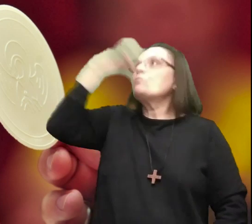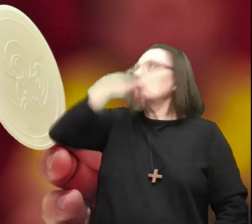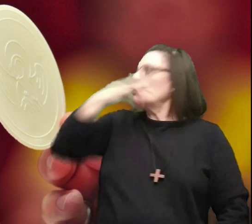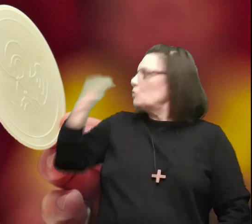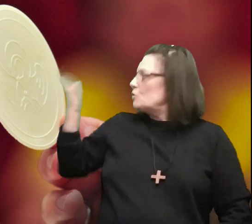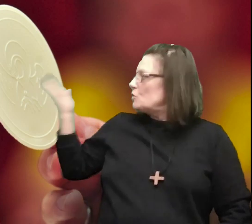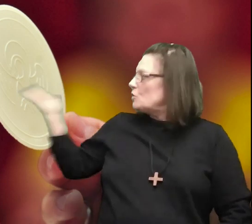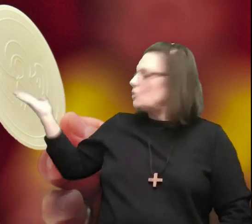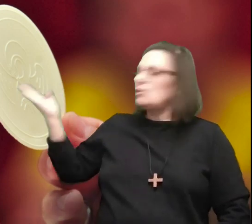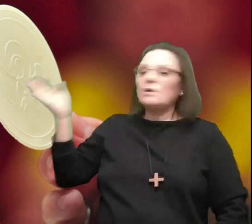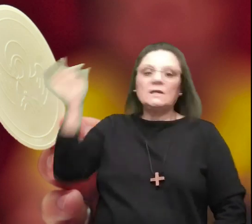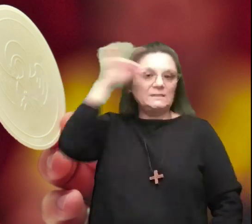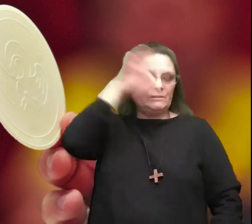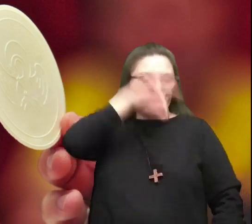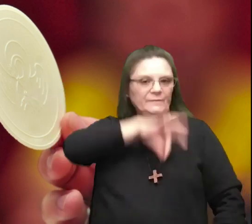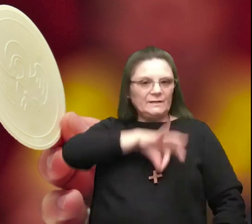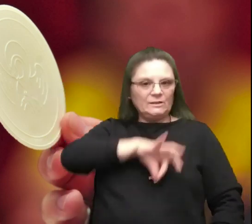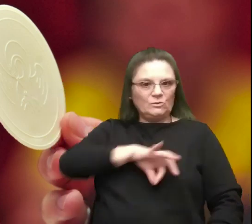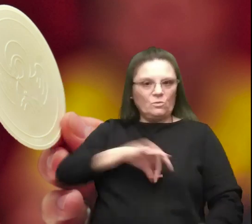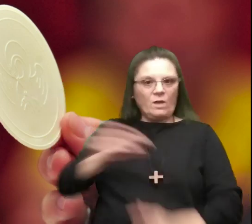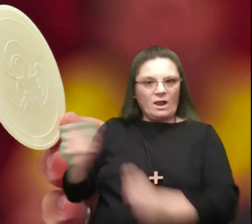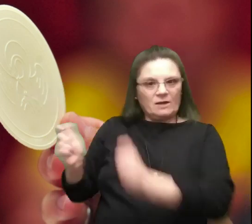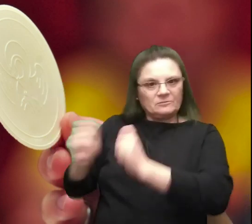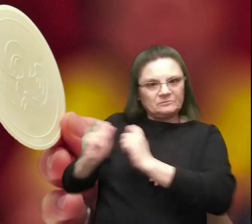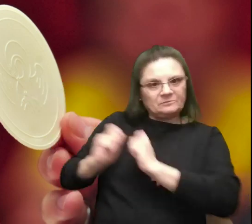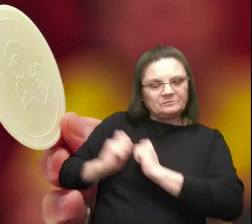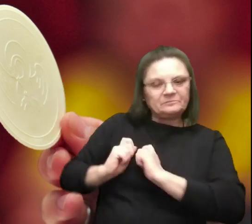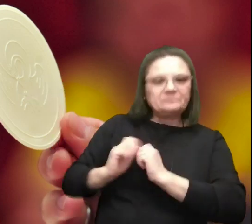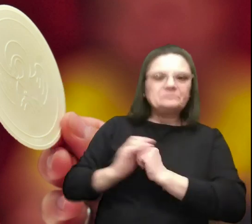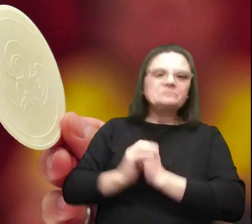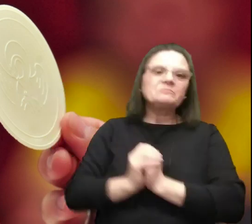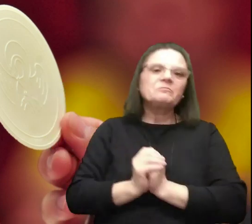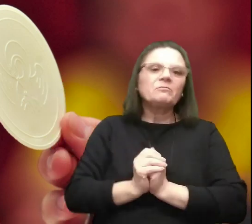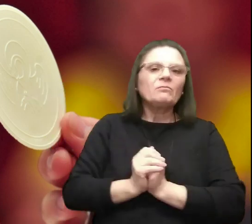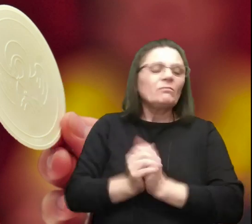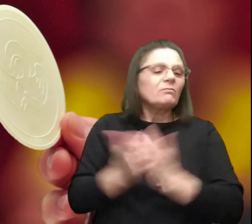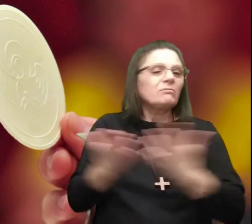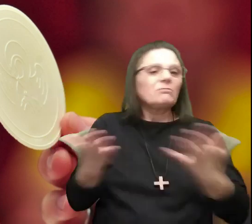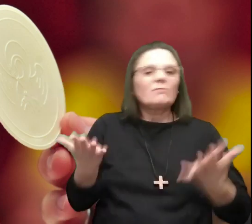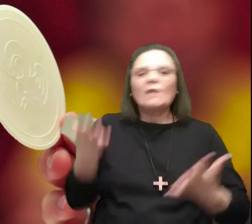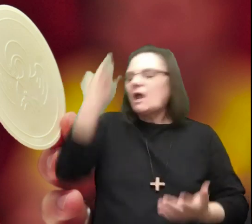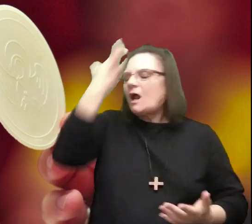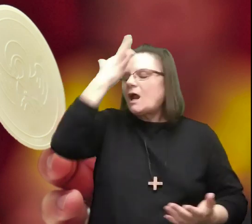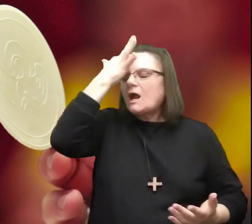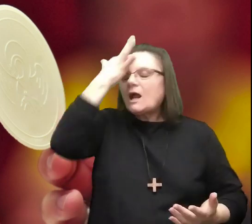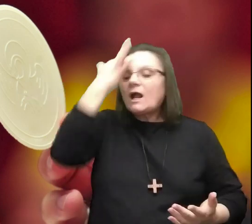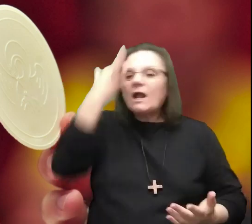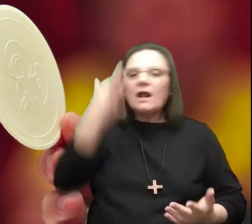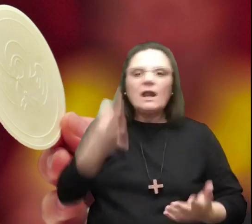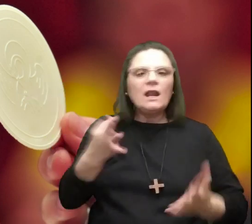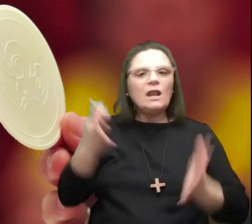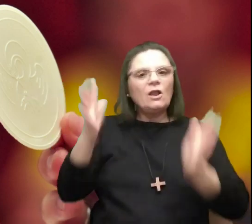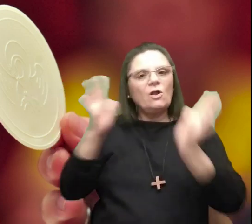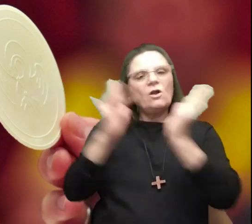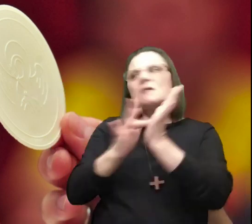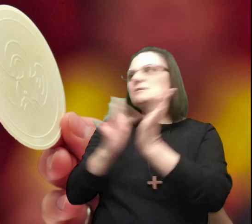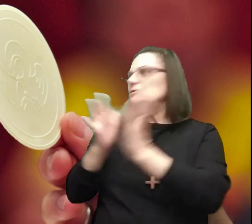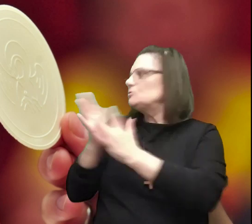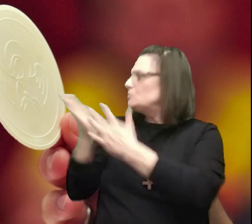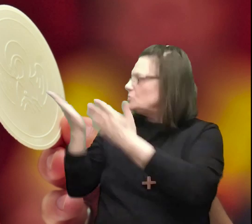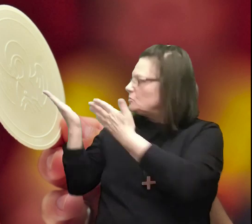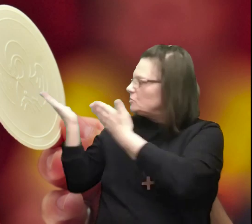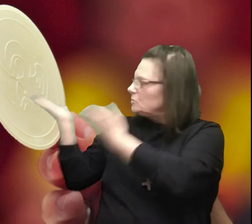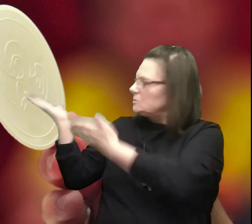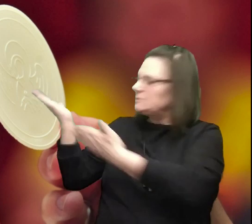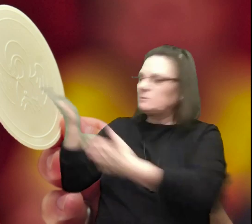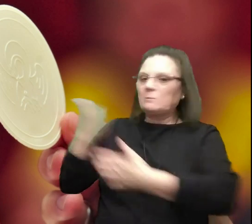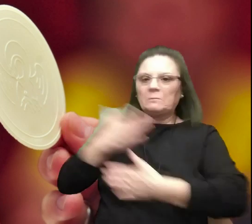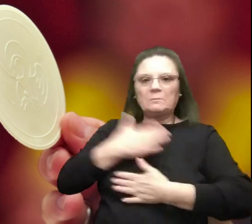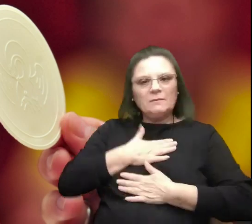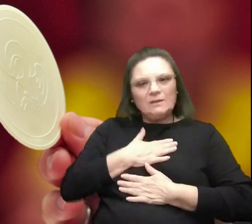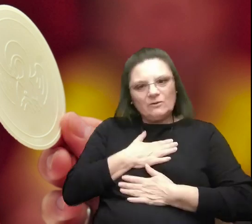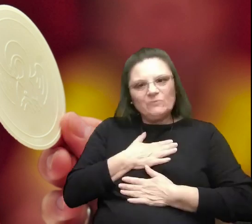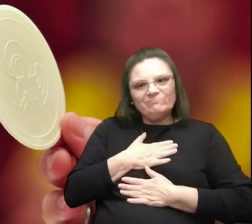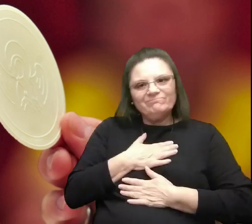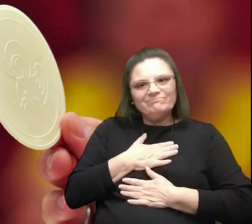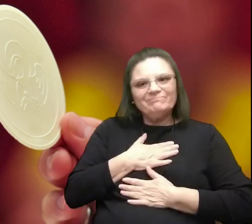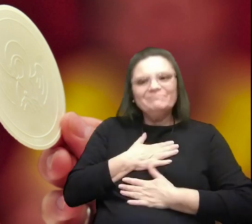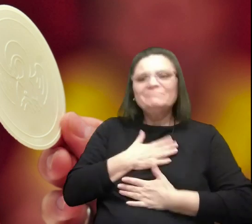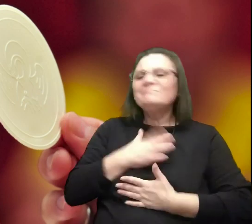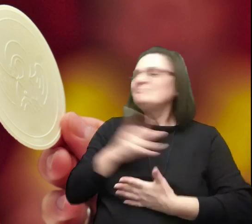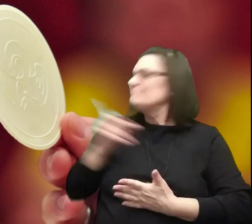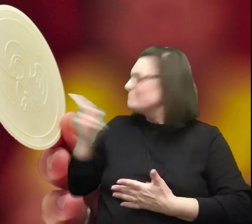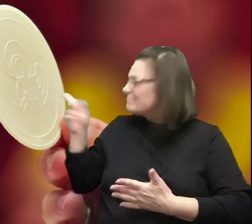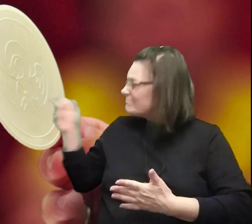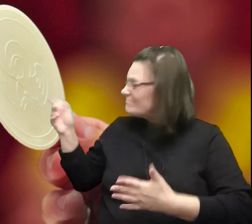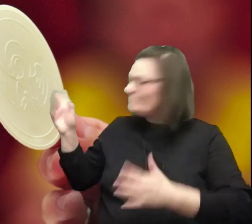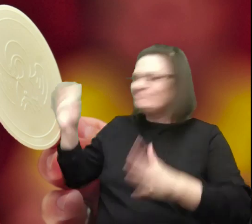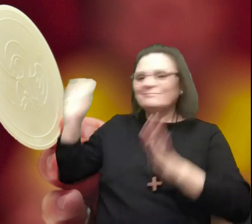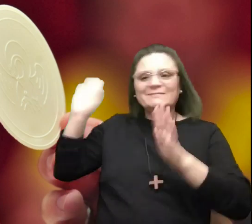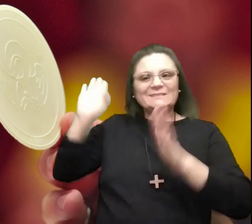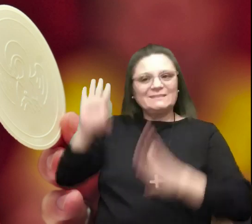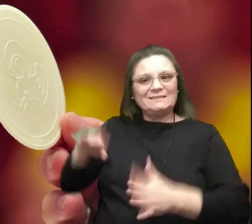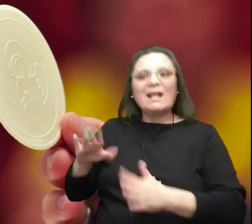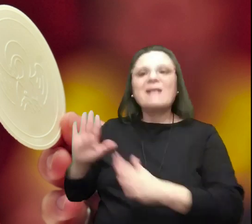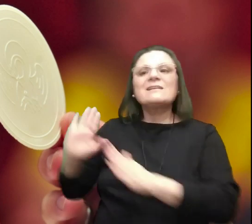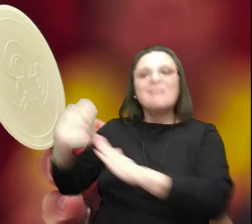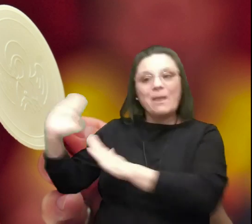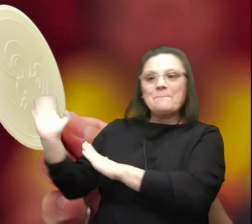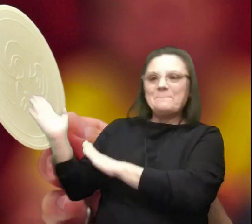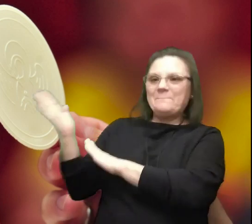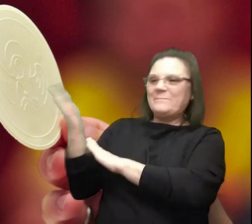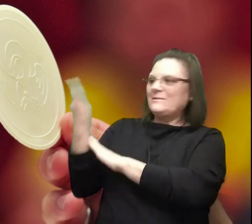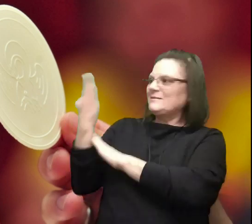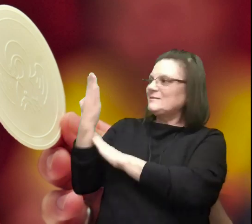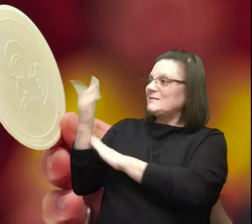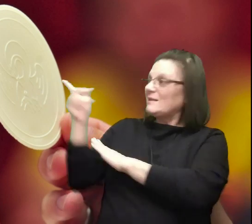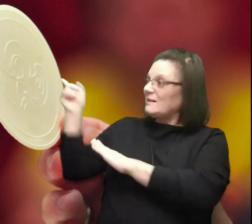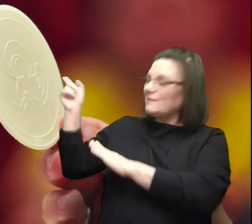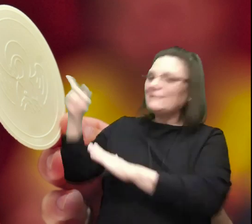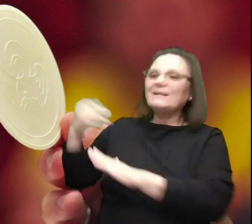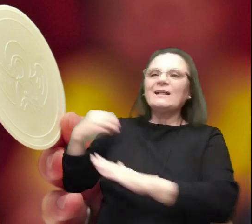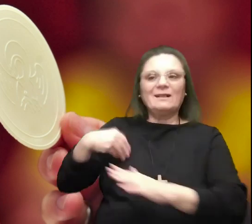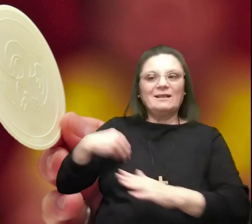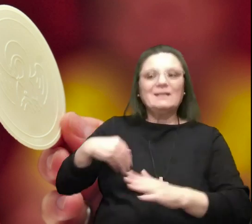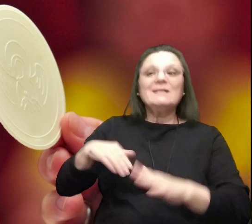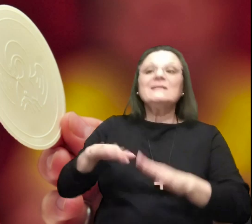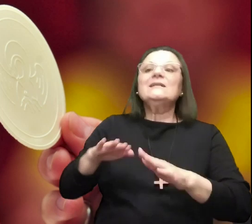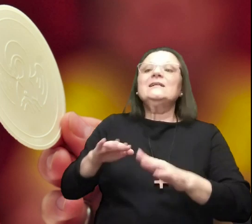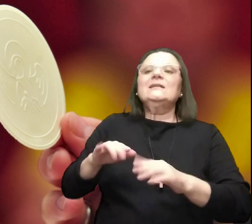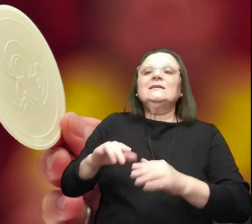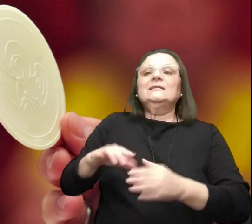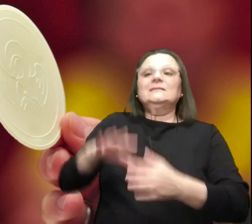Comunión espiritual “Creo, Jesús mío, que estás presente en el